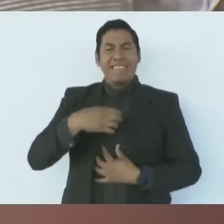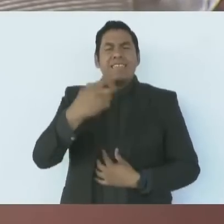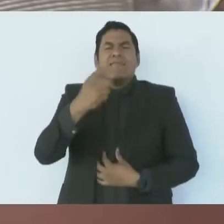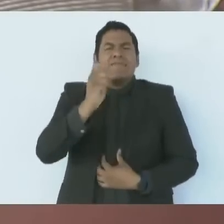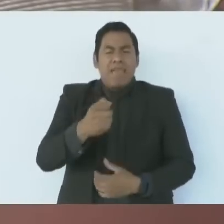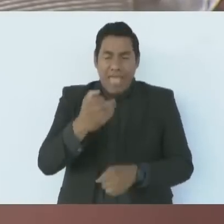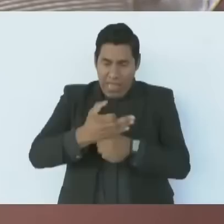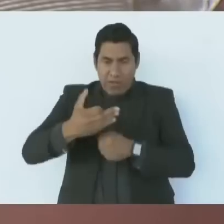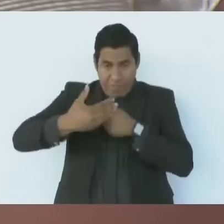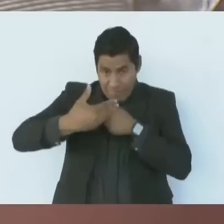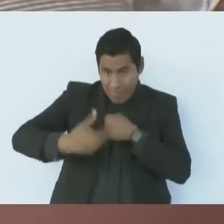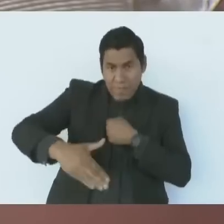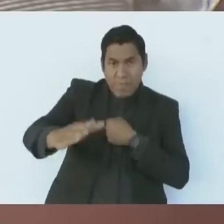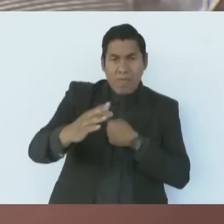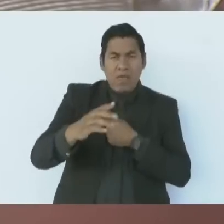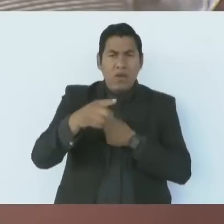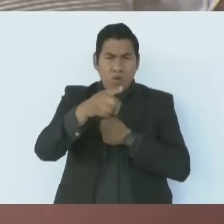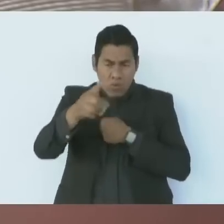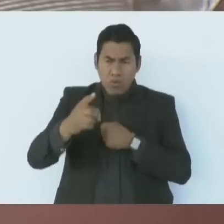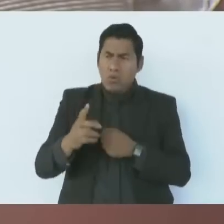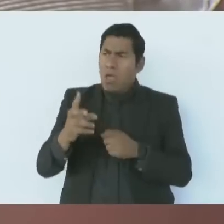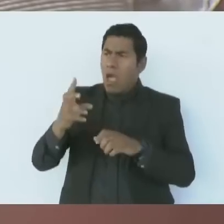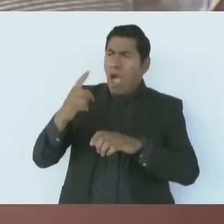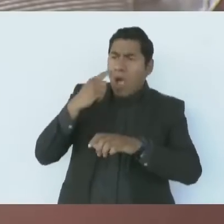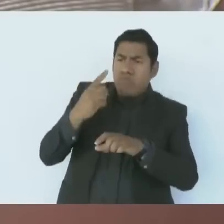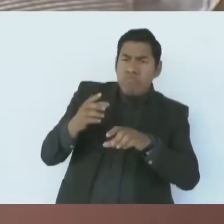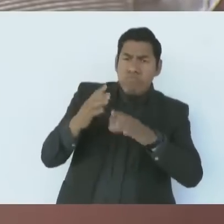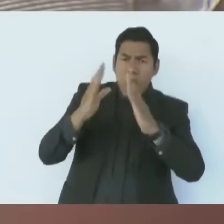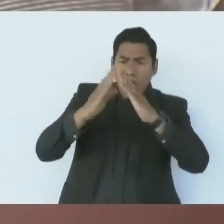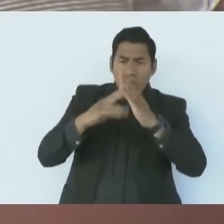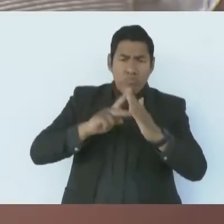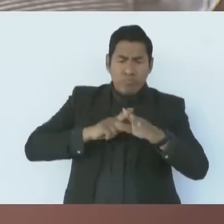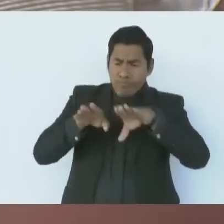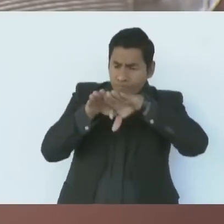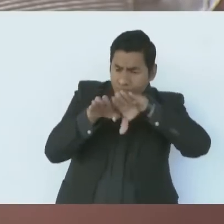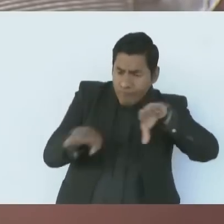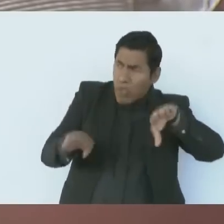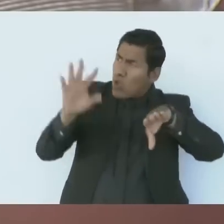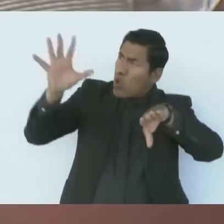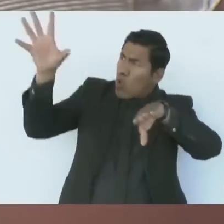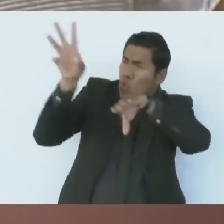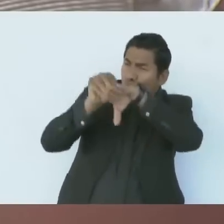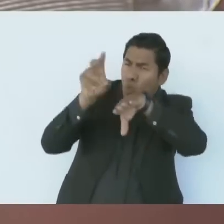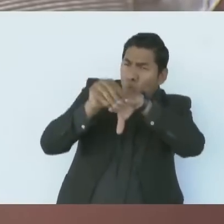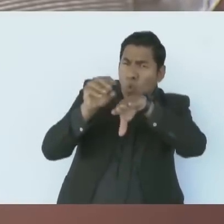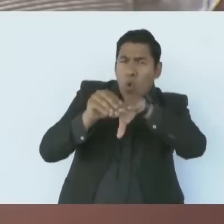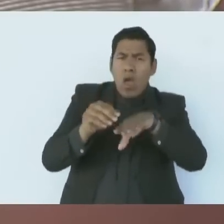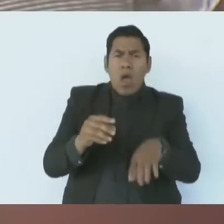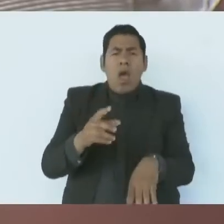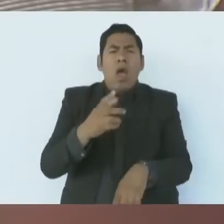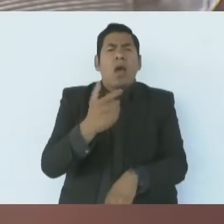a partir de la instalación pueden ahorrar en su recibo de de luz mensual alrededor del 70